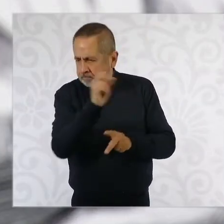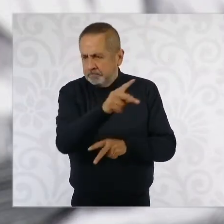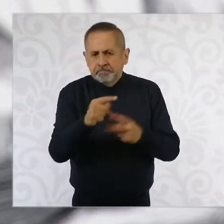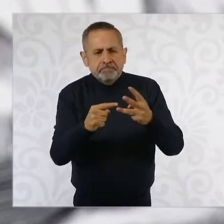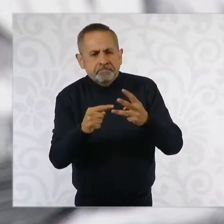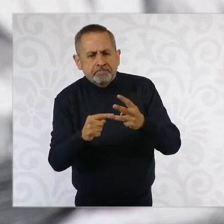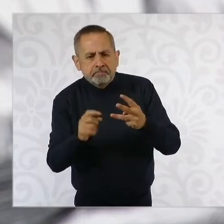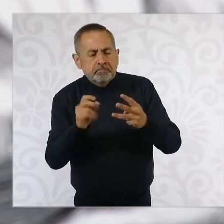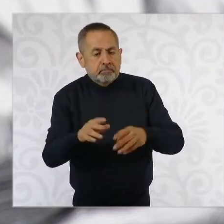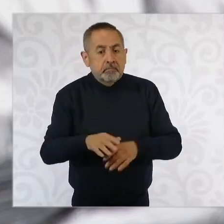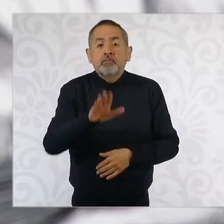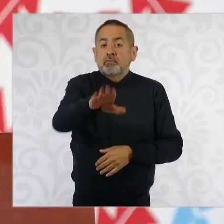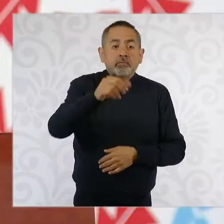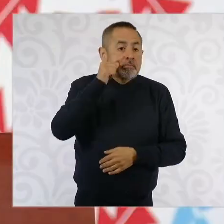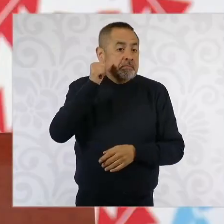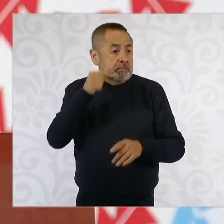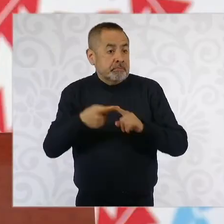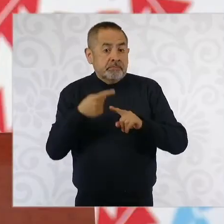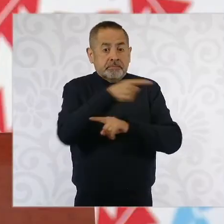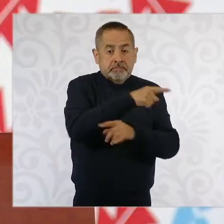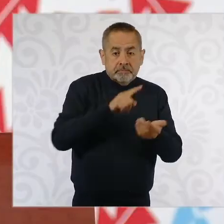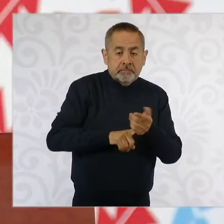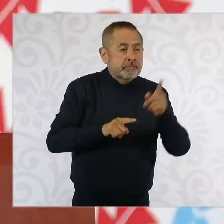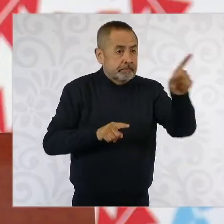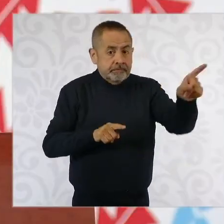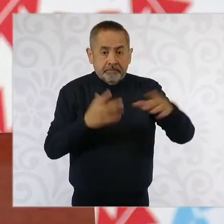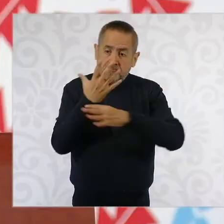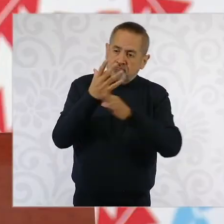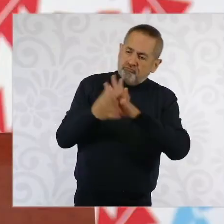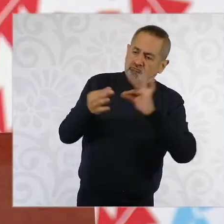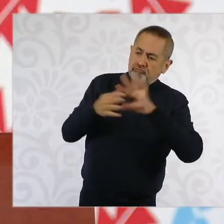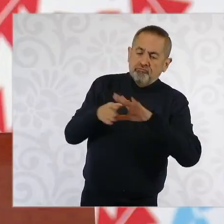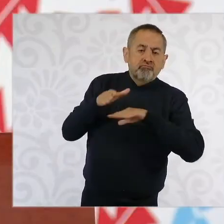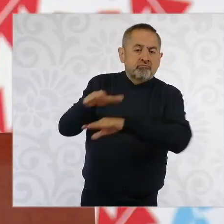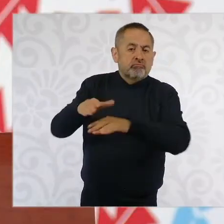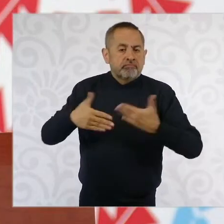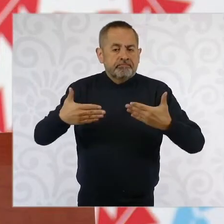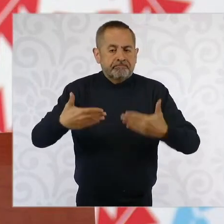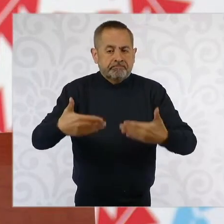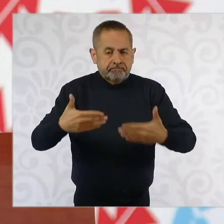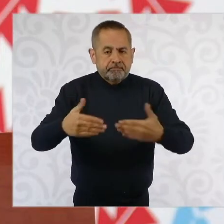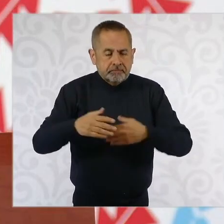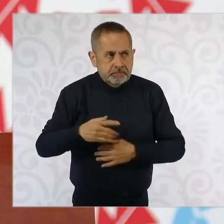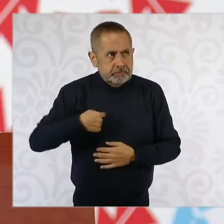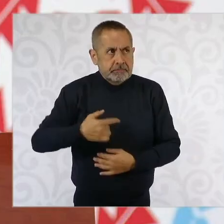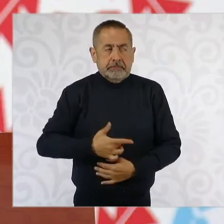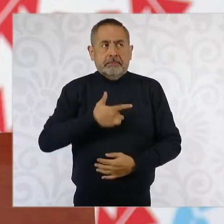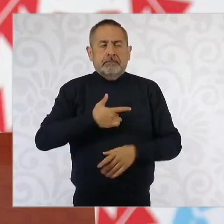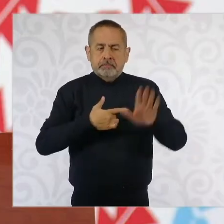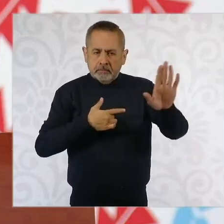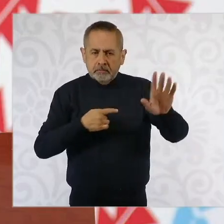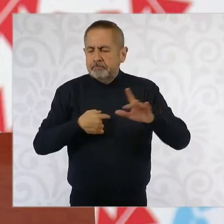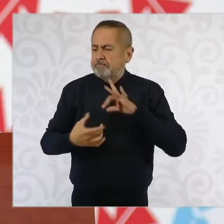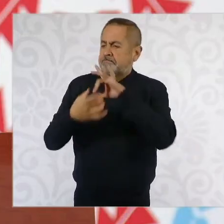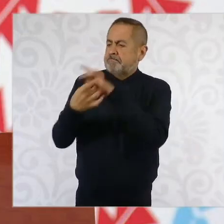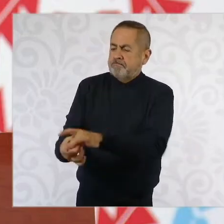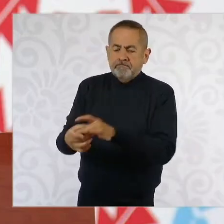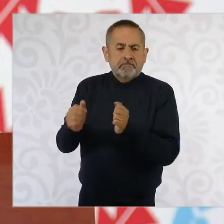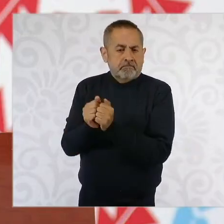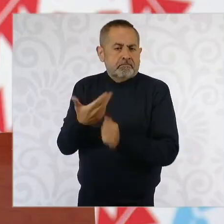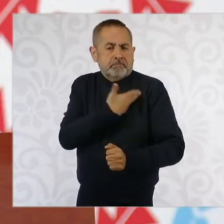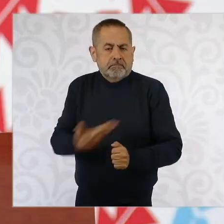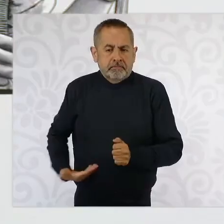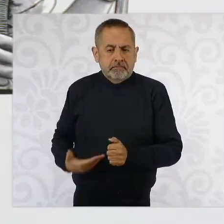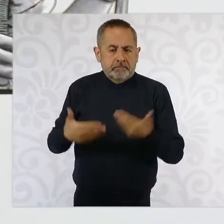tema de Panamá y ahí sí nuestra solidaridad eh con el presidente de Panamá que salió muy rápidamente